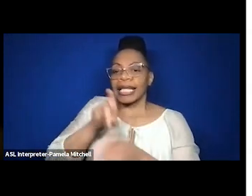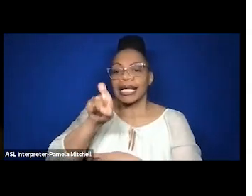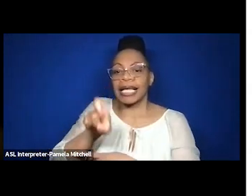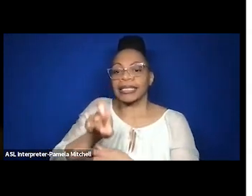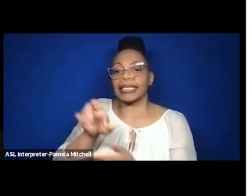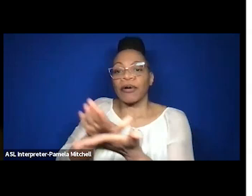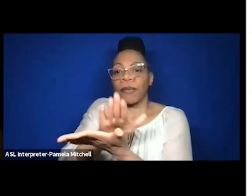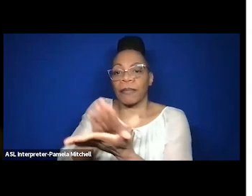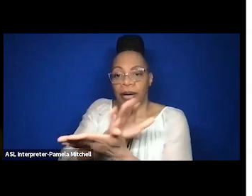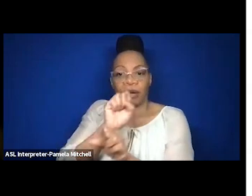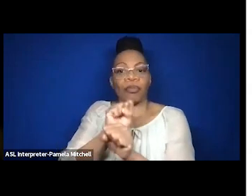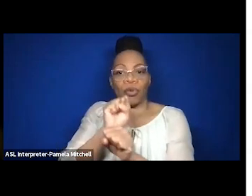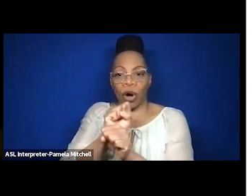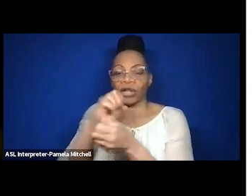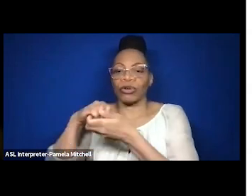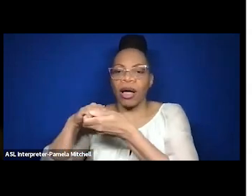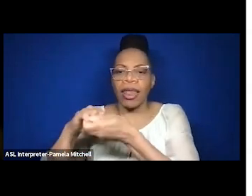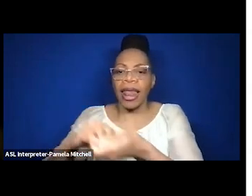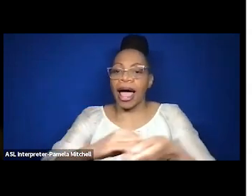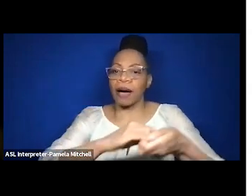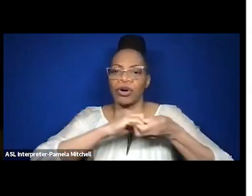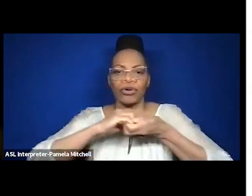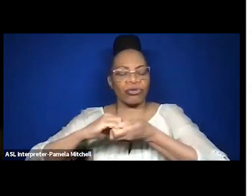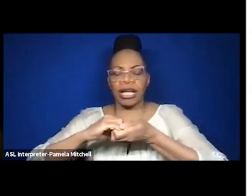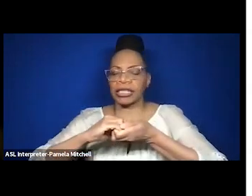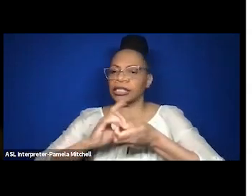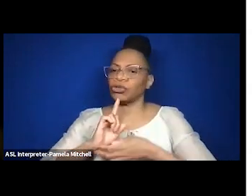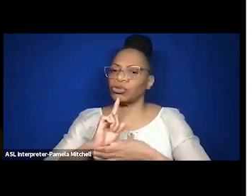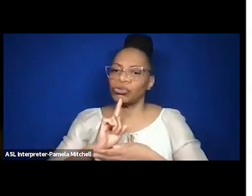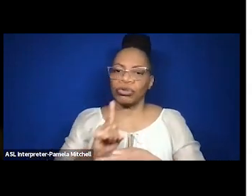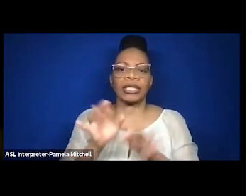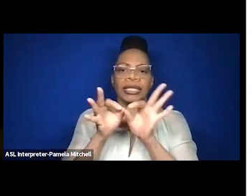Así que la colaboración es clave y muy útil con SOAR.